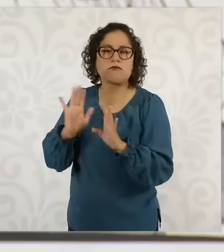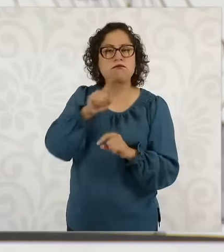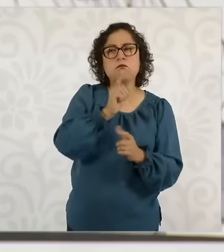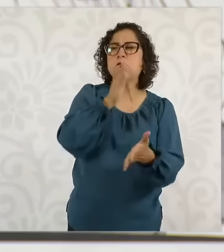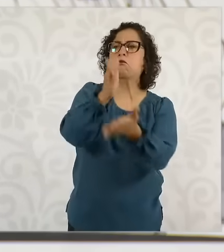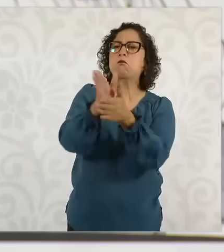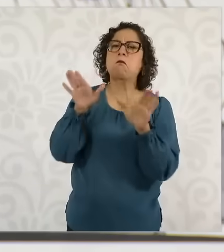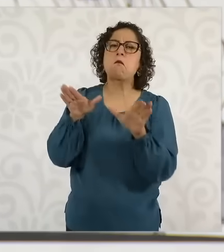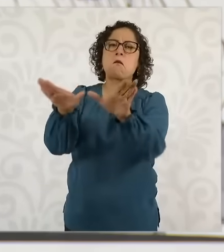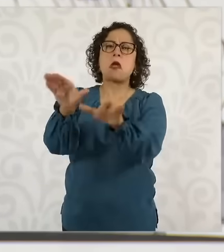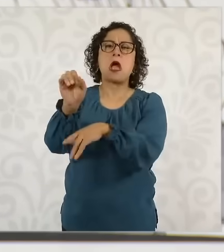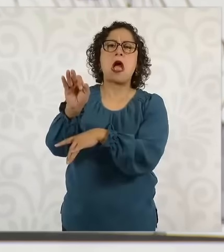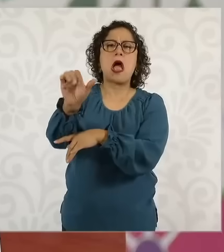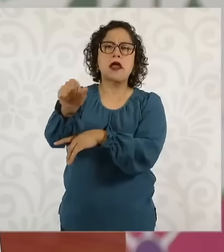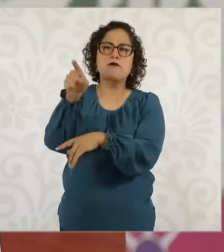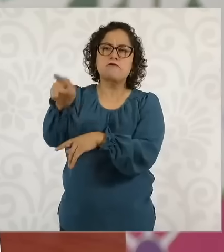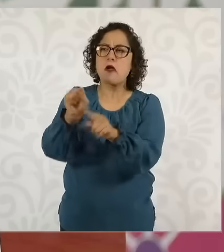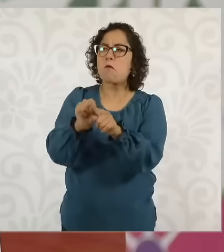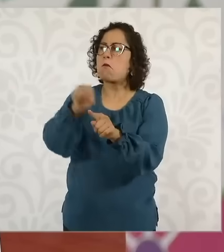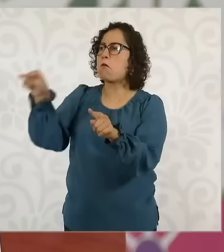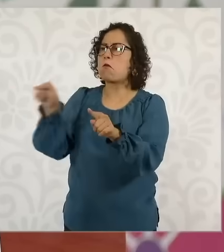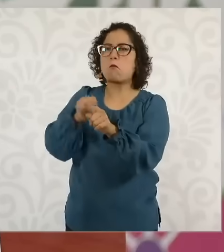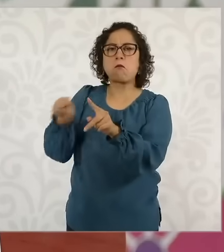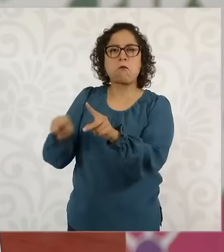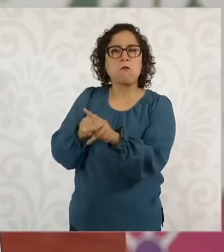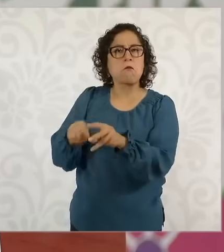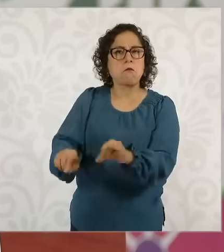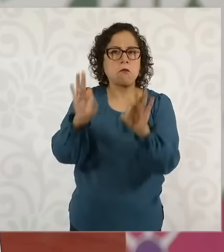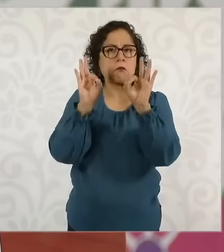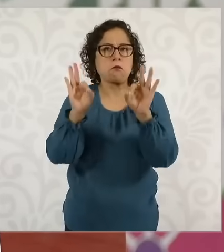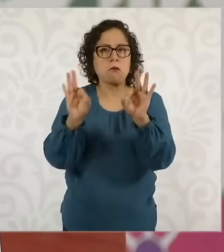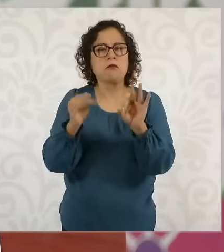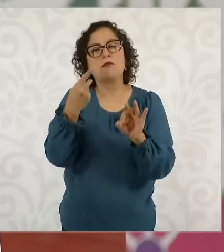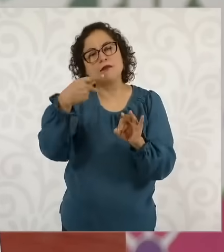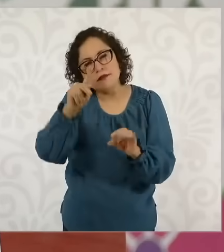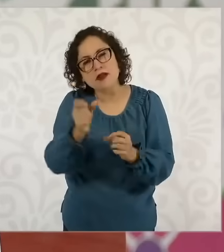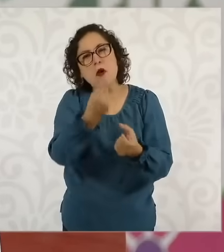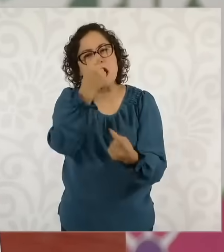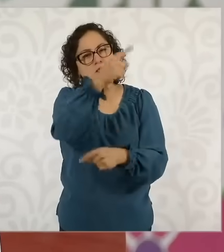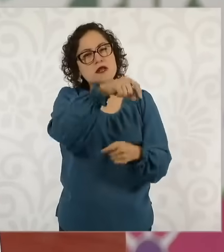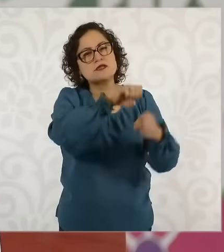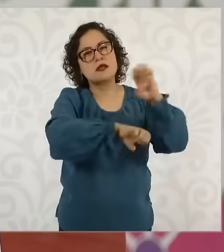México. Entonces, hay algunas empresas que dicen, "Fue muy poco tiempo de aviso." Sin embargo,